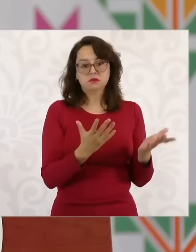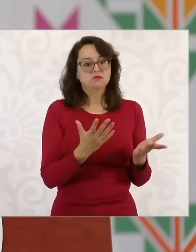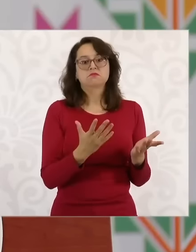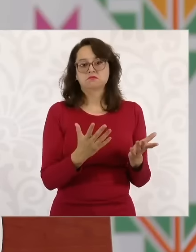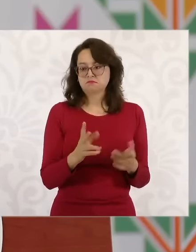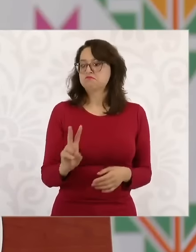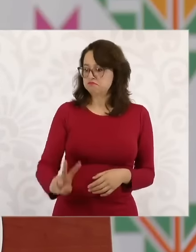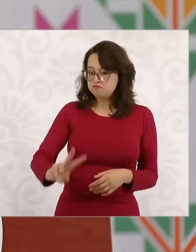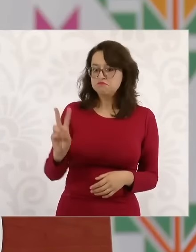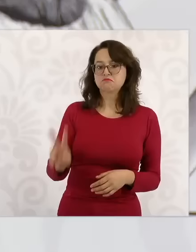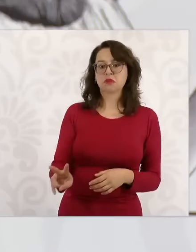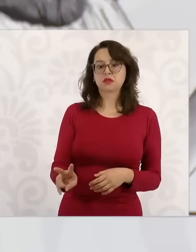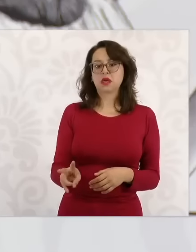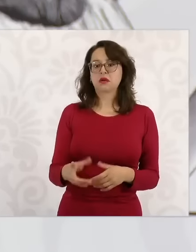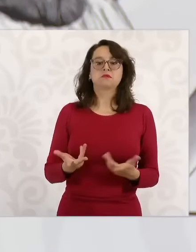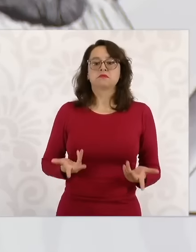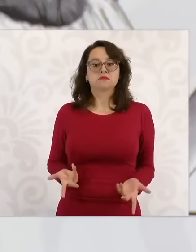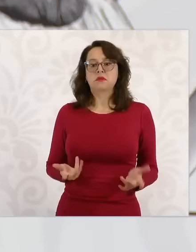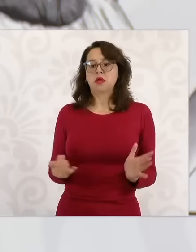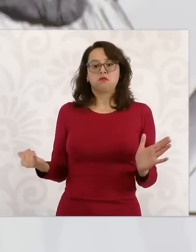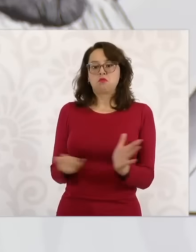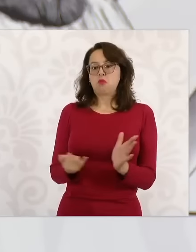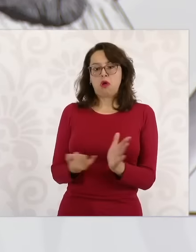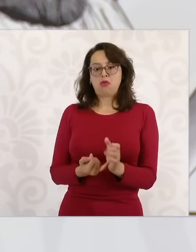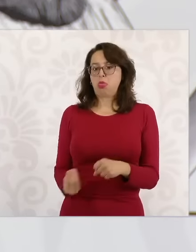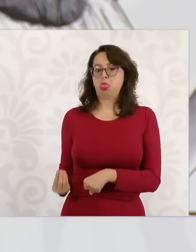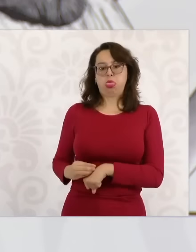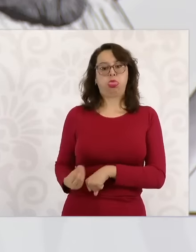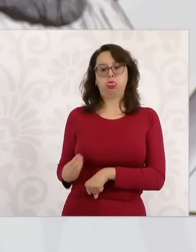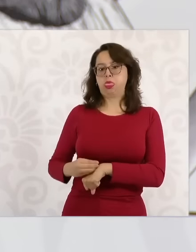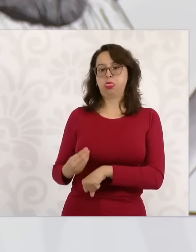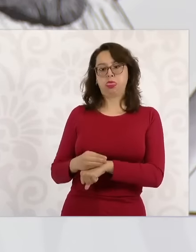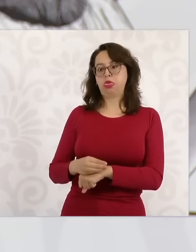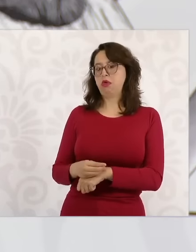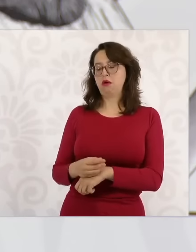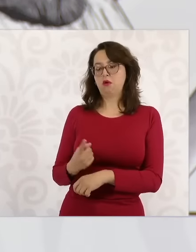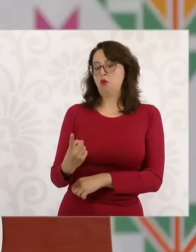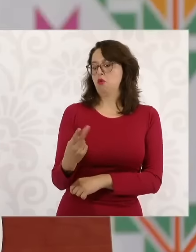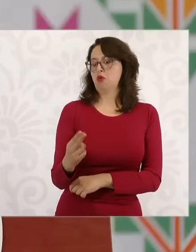de que en efecto no se van a poner los aranceles que se habían dicho para el primero de noviembre